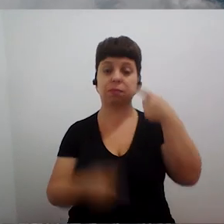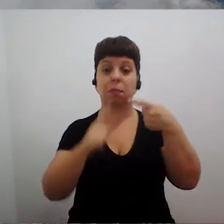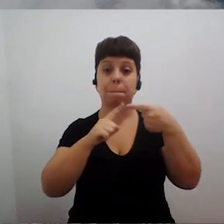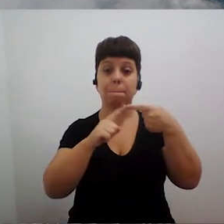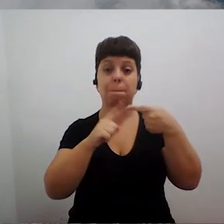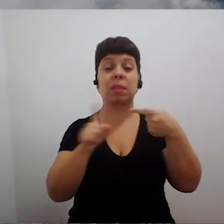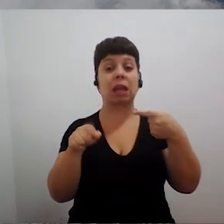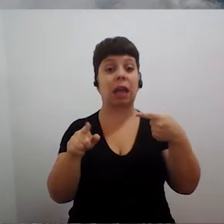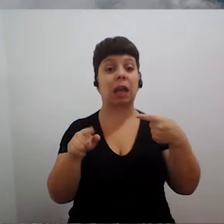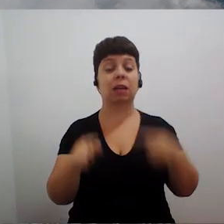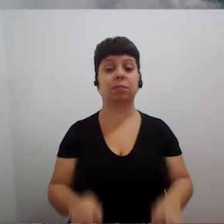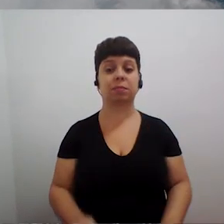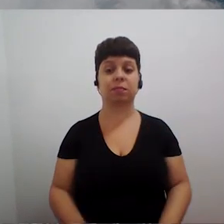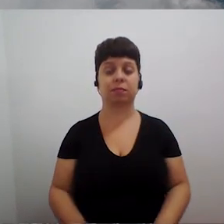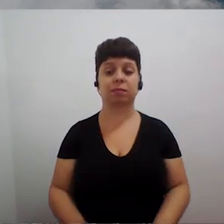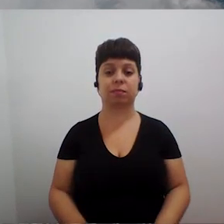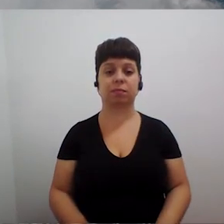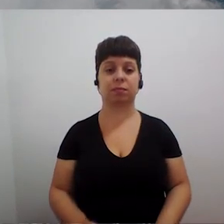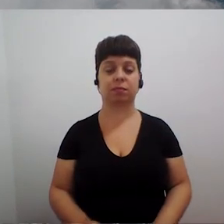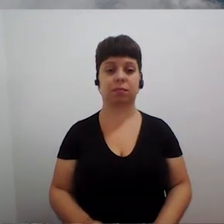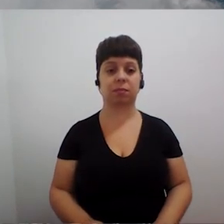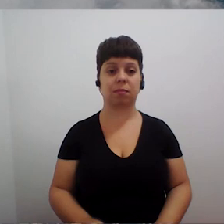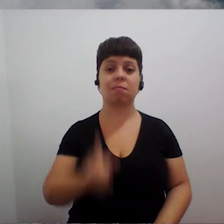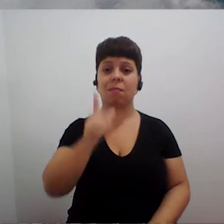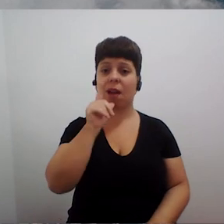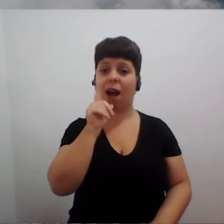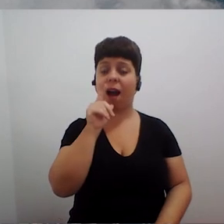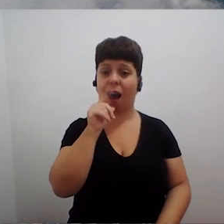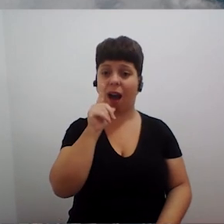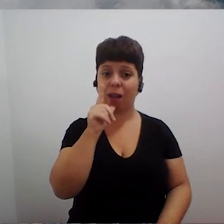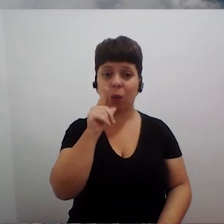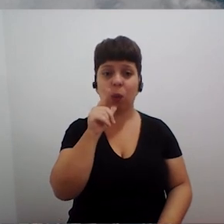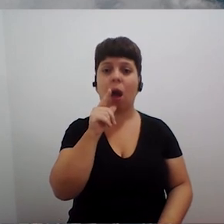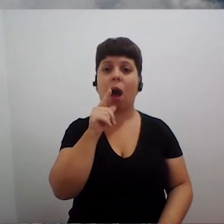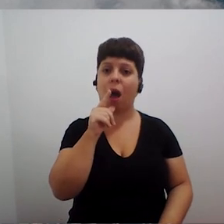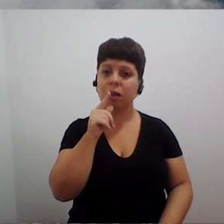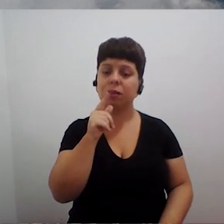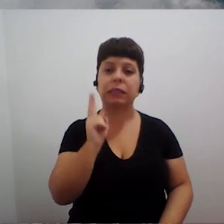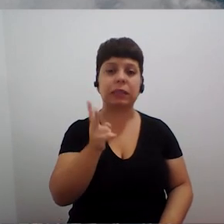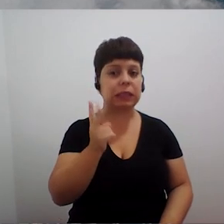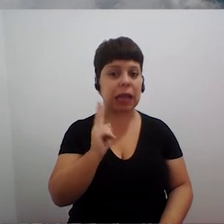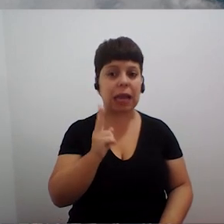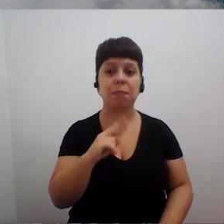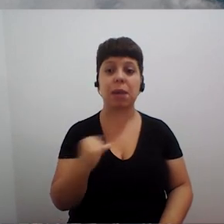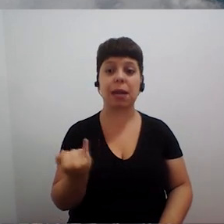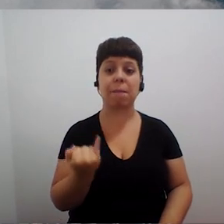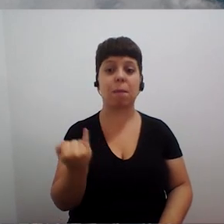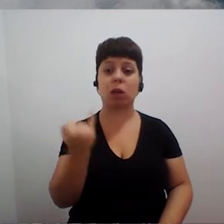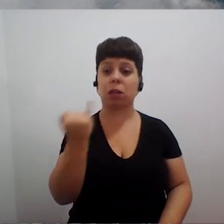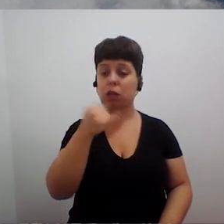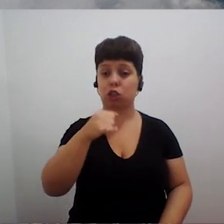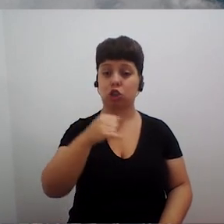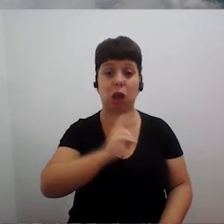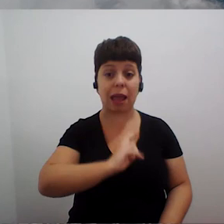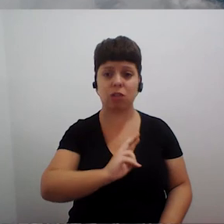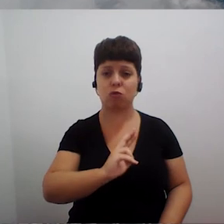a água tem desempenho preponderante nas religiões com poder vital, vital.